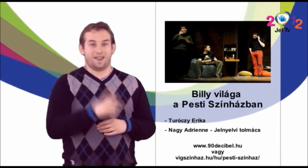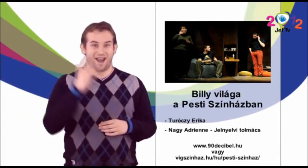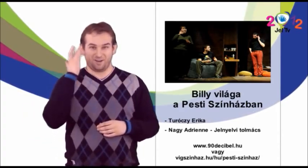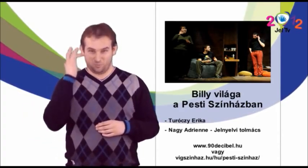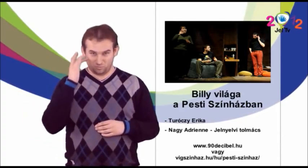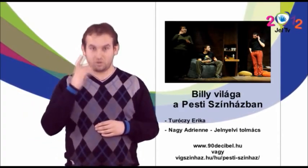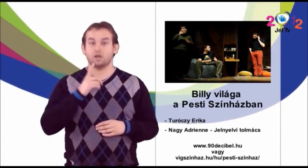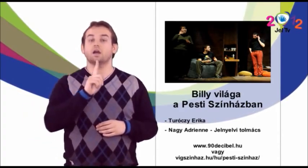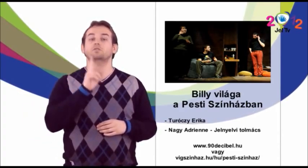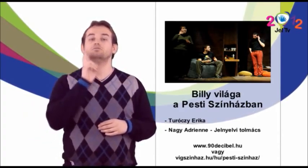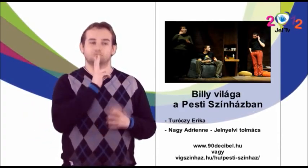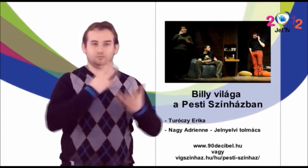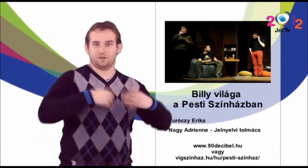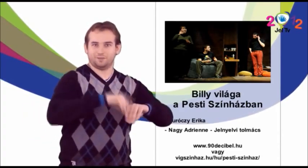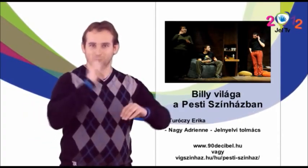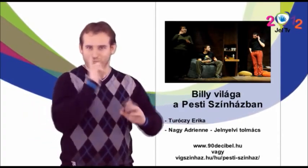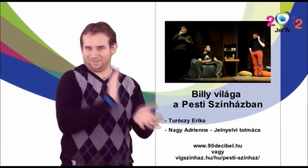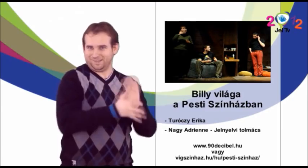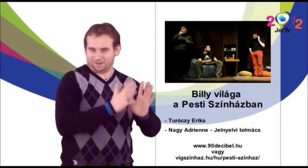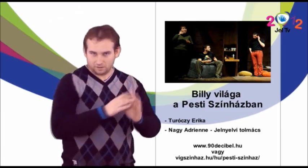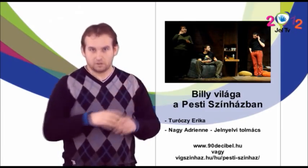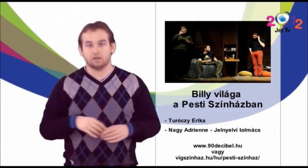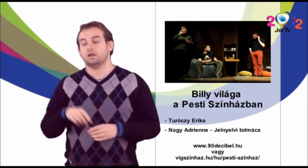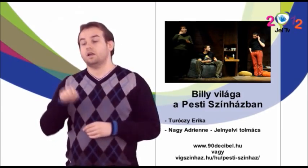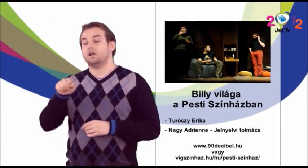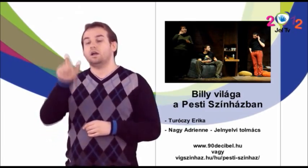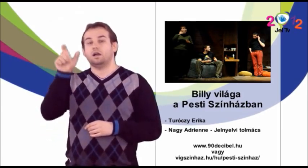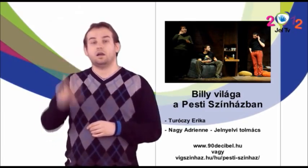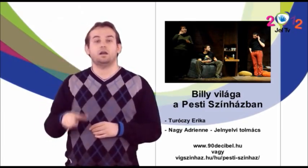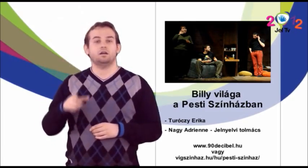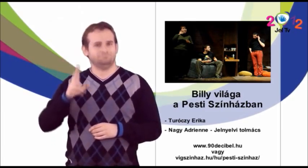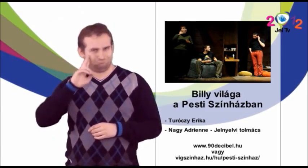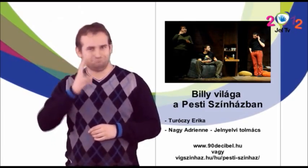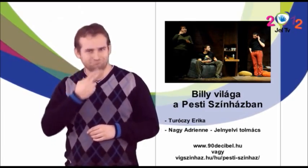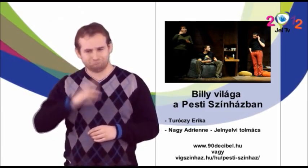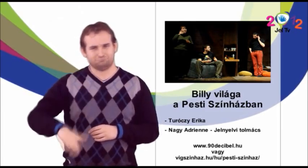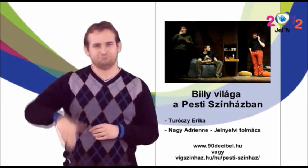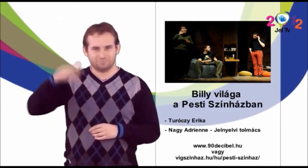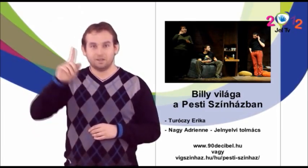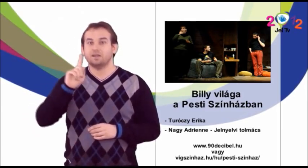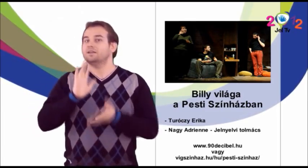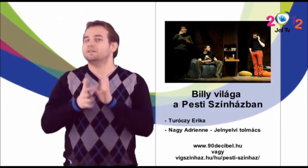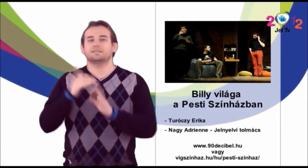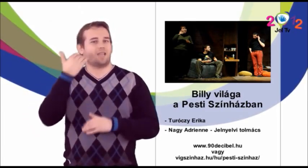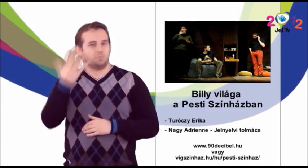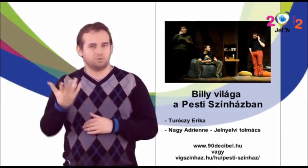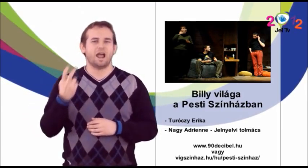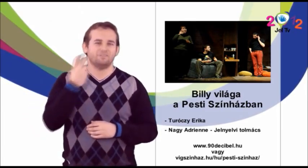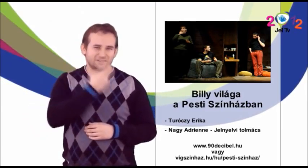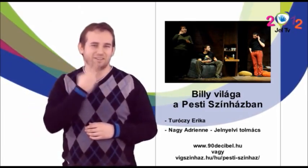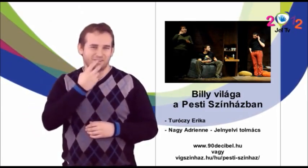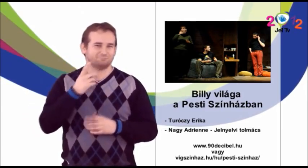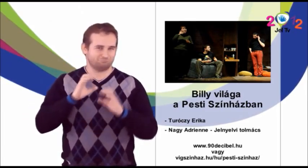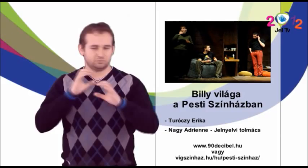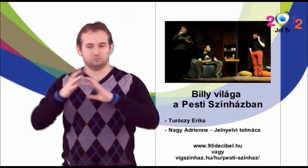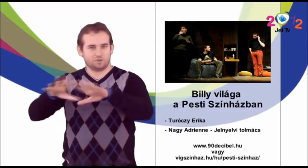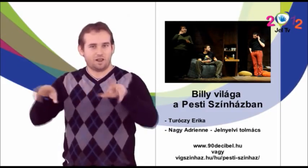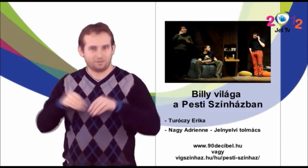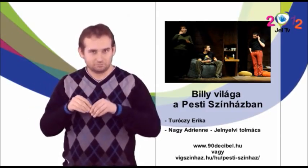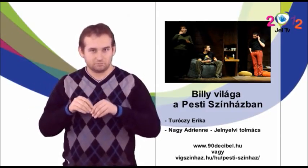Az elõadáson egy halló siket családban nõtt fel és tud jelelni, a másik siketen nõtt fel, de jelelni nem tud, a családban szájról olvasással kommunikál.